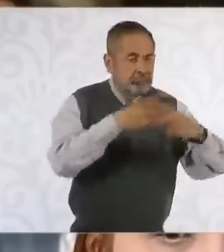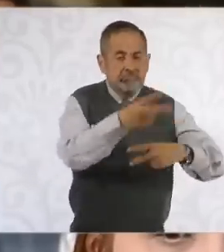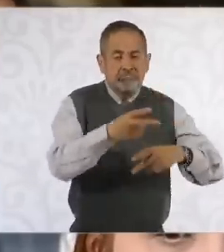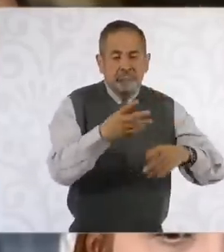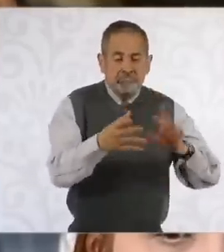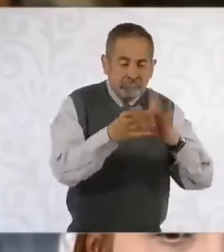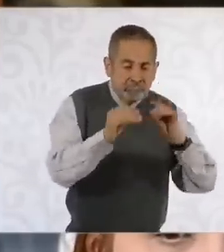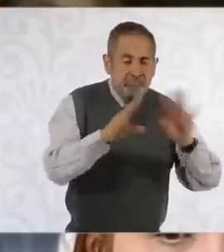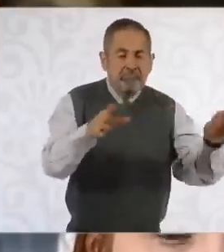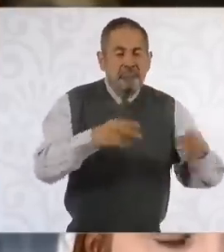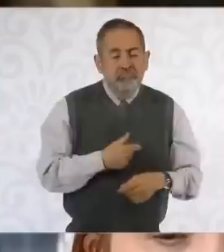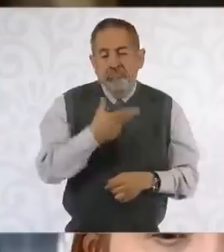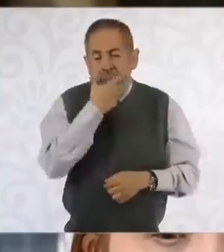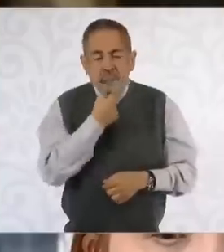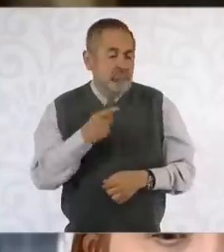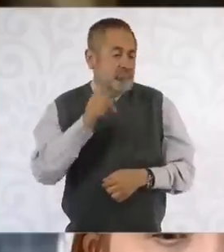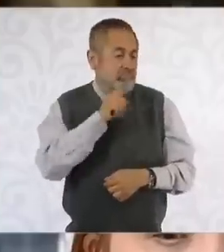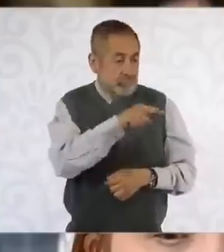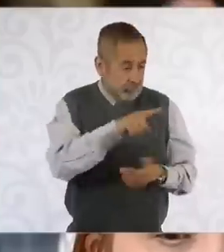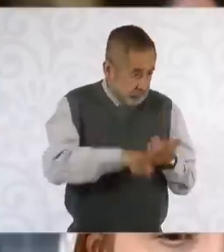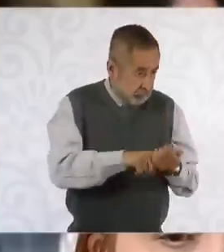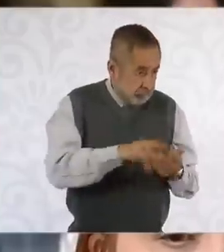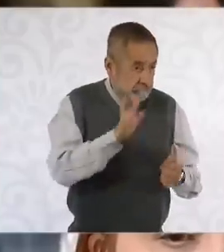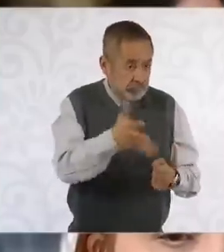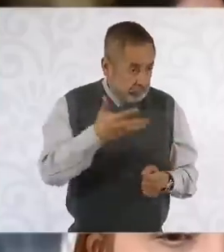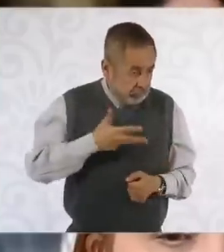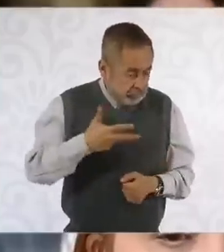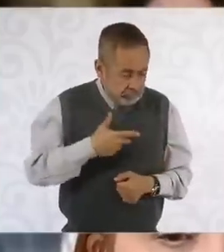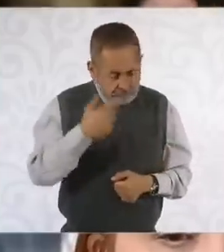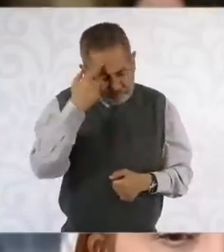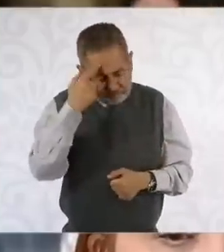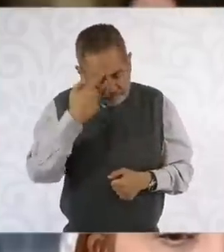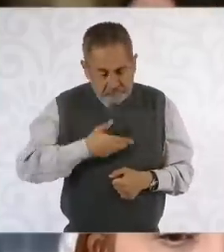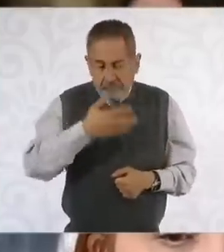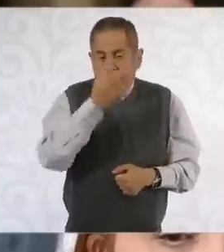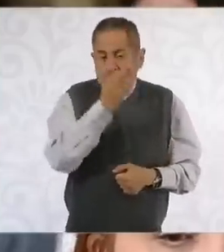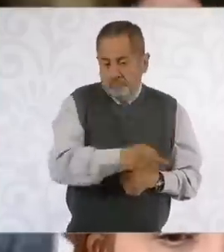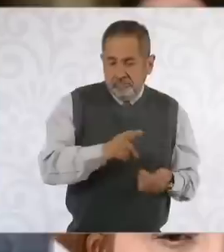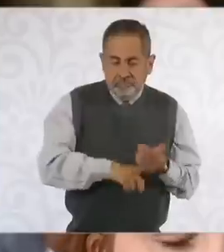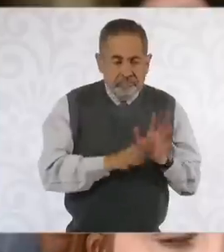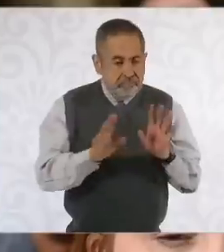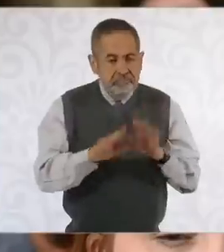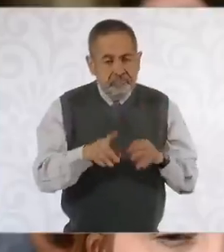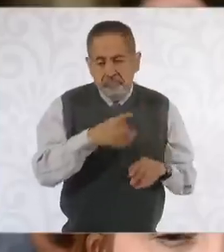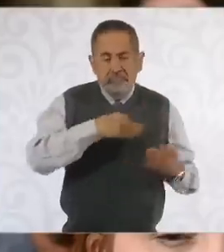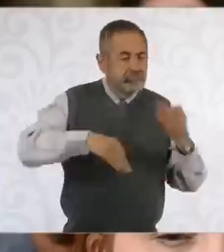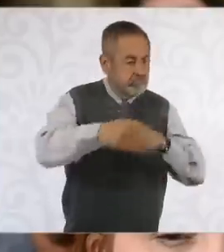juezas que estén eventualmente aceptando Bueno ya se de hecho se hizo el corte sobre quiénes